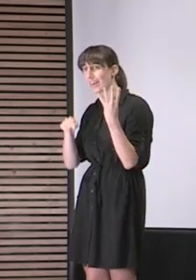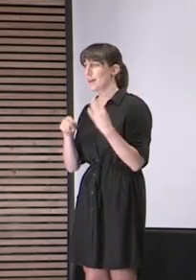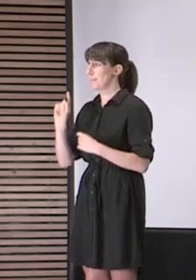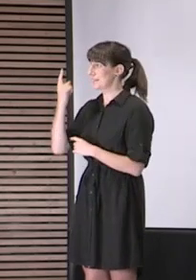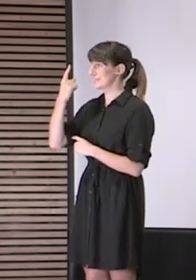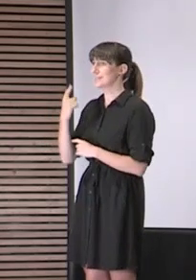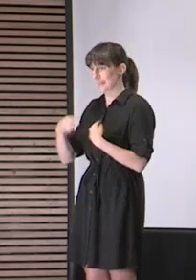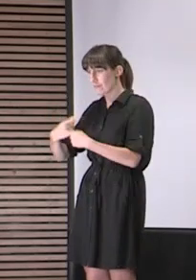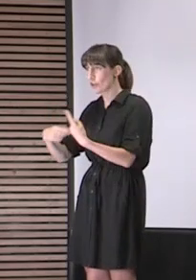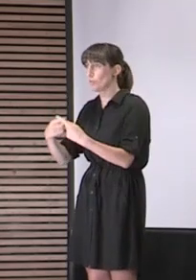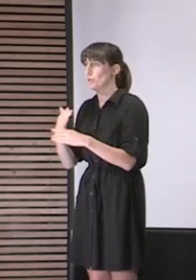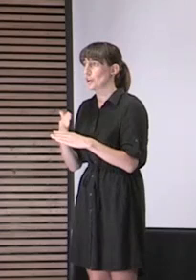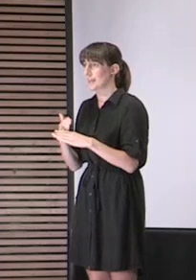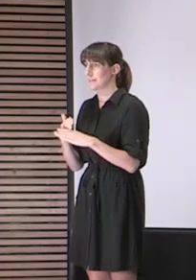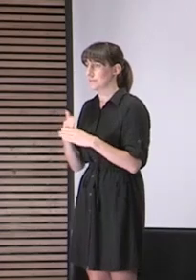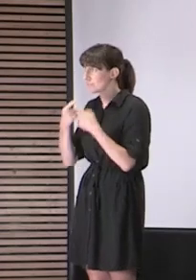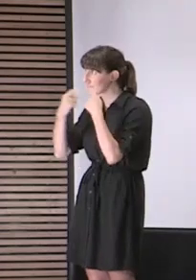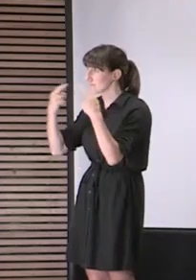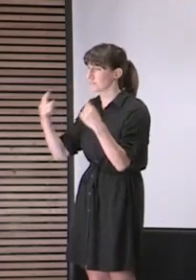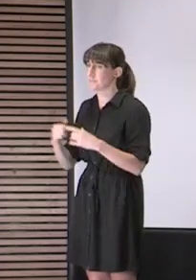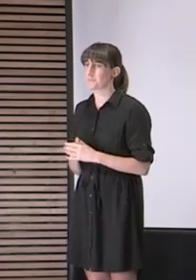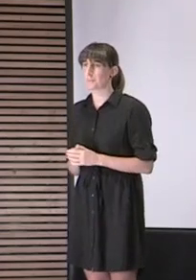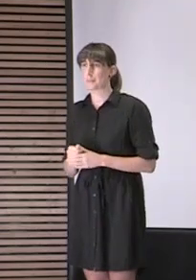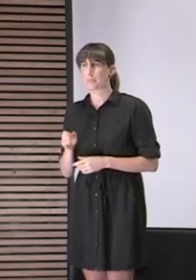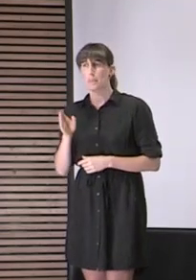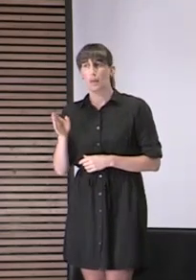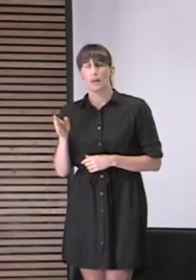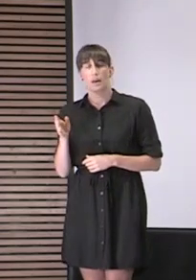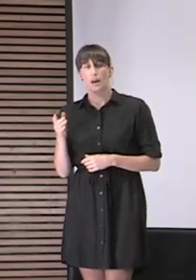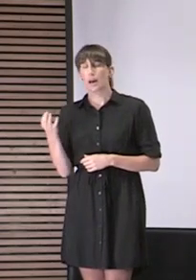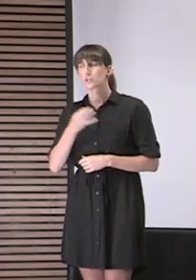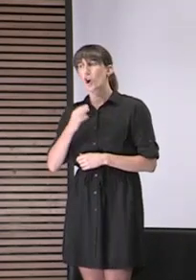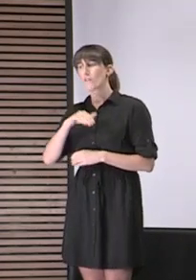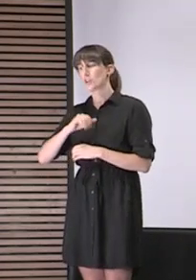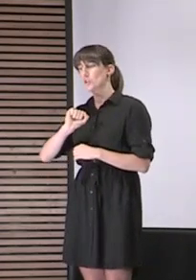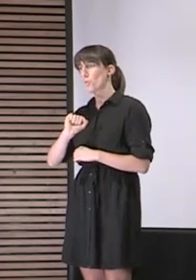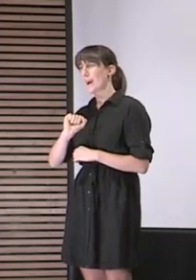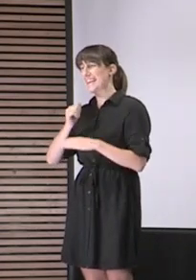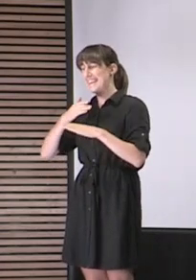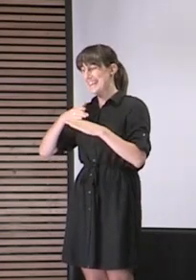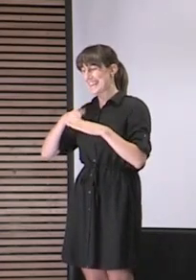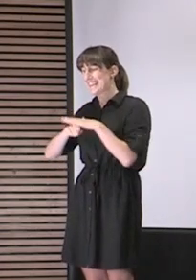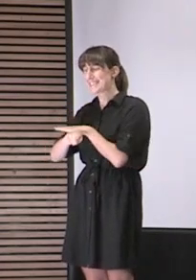Ardern: Sí, y él cooperará para hacer pero también tiene